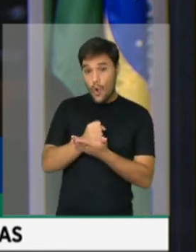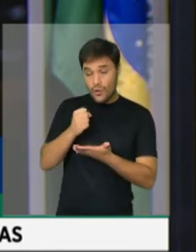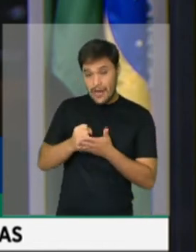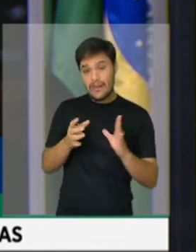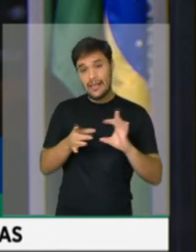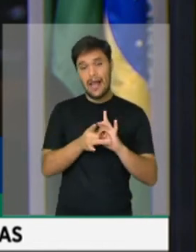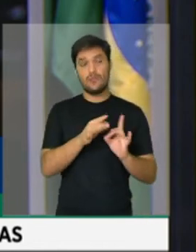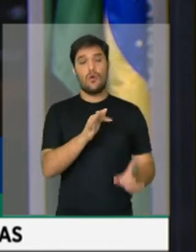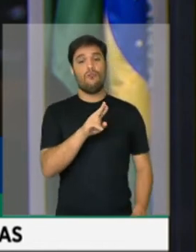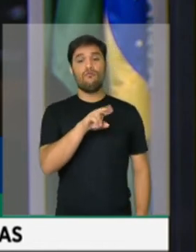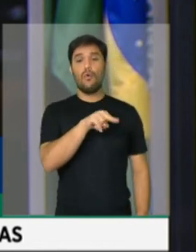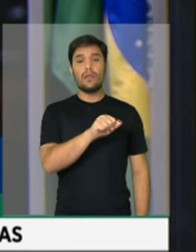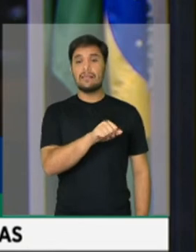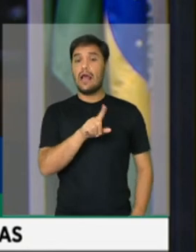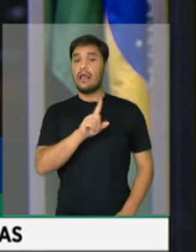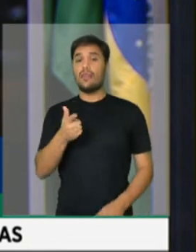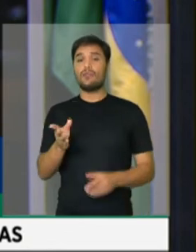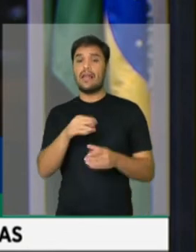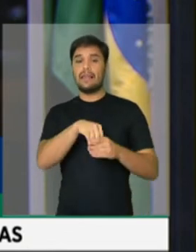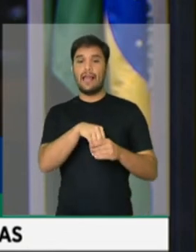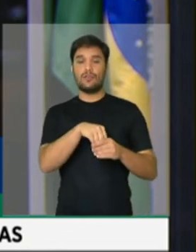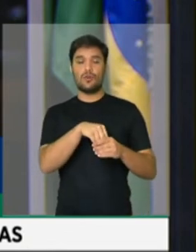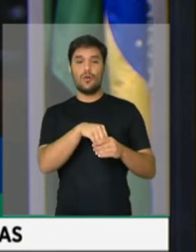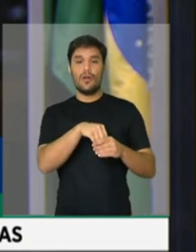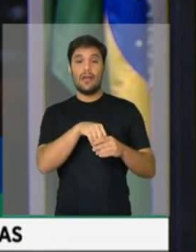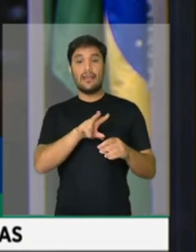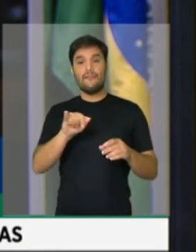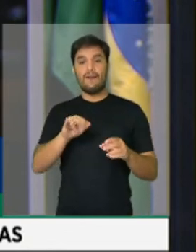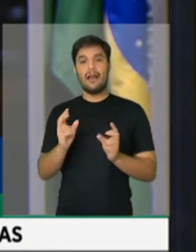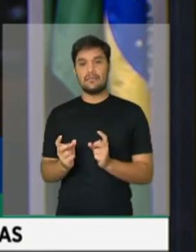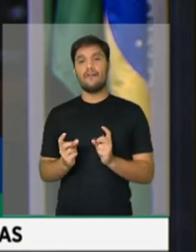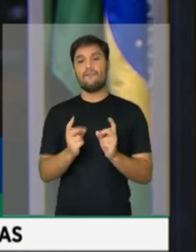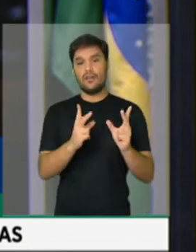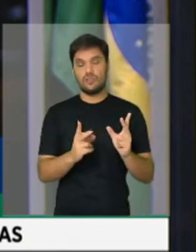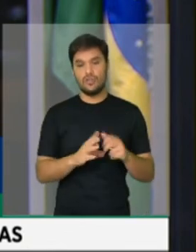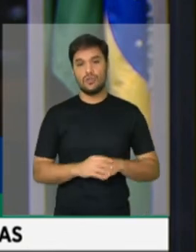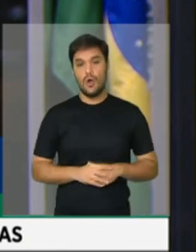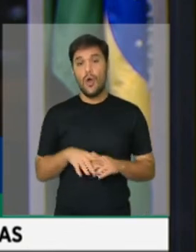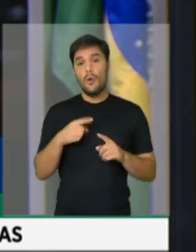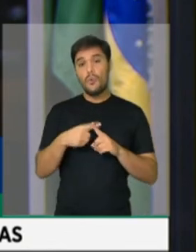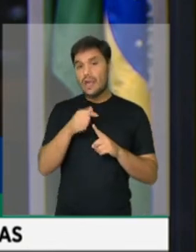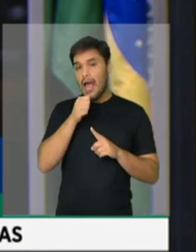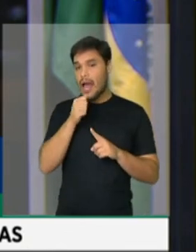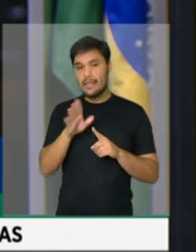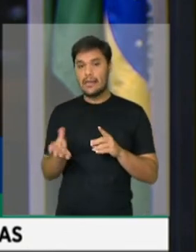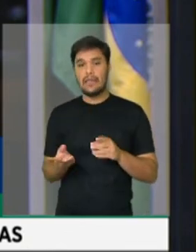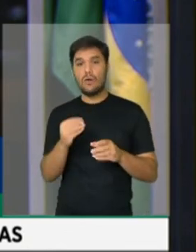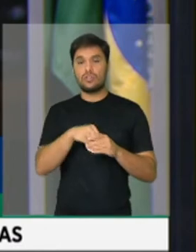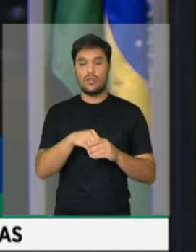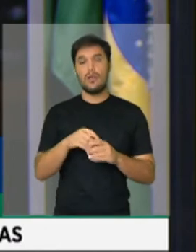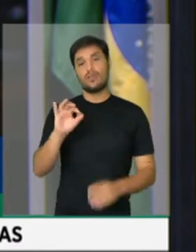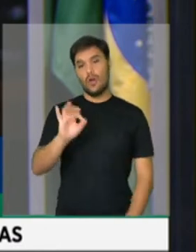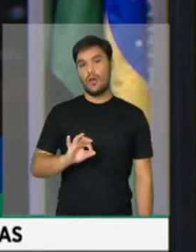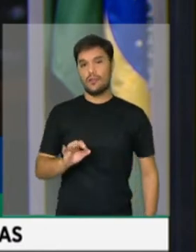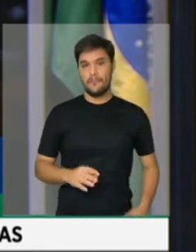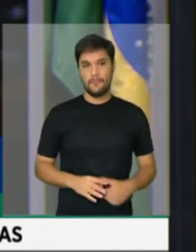CONTRATOS DE GERAÇÃO DE ENERGIA ELÉTRICA QUE IRÃO SE SUBMETER ÀS NOVAS OUTORGAS DE MODO A INCLUIR A USINA HIDRELÉTRICA MASCARENHAS DE MORAES, ESSA USINA INTEGRANTE